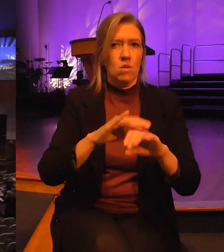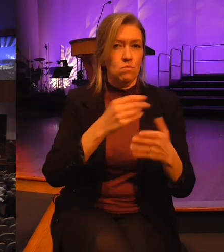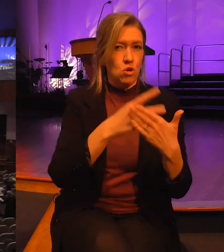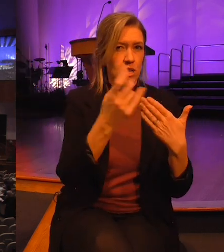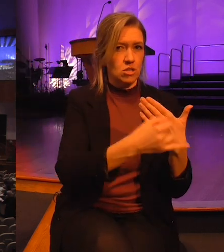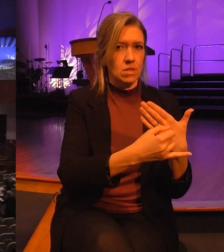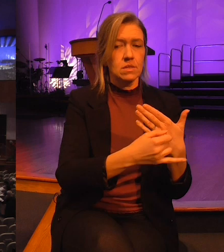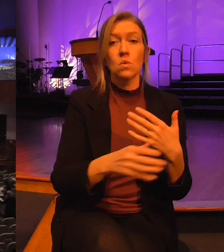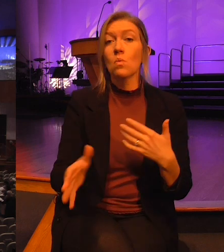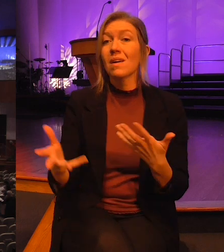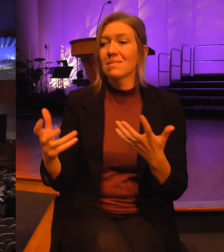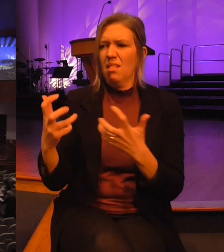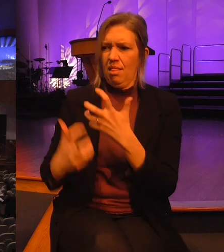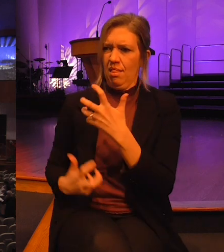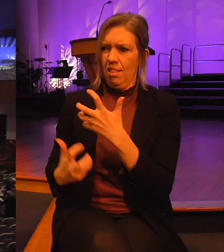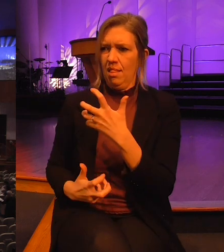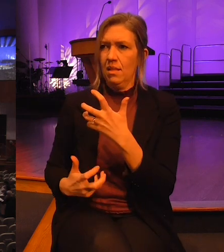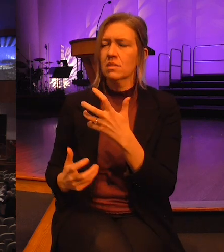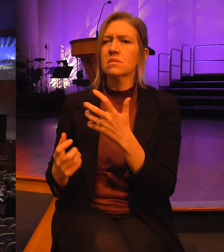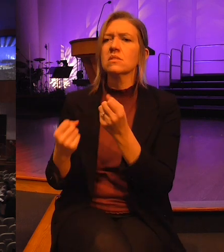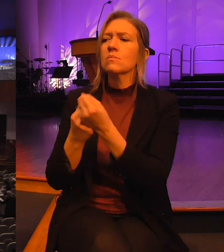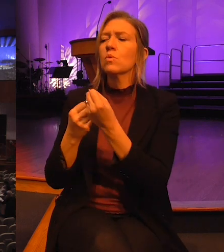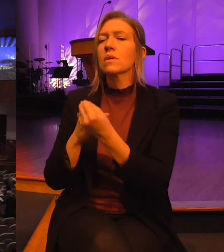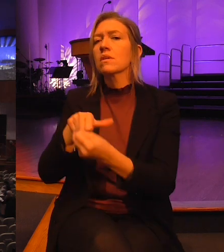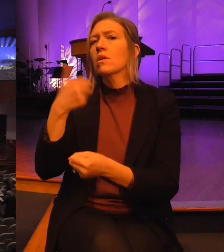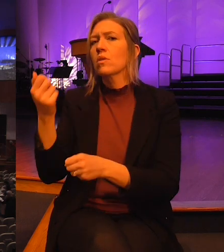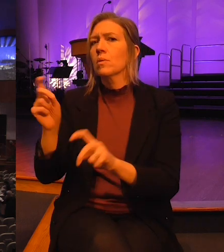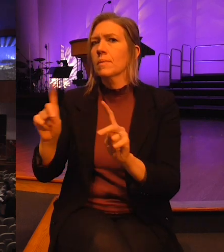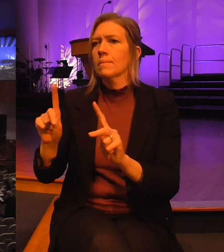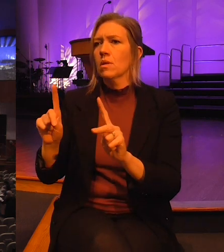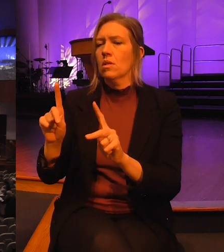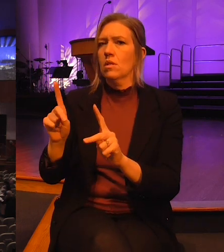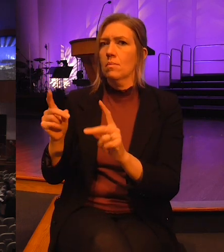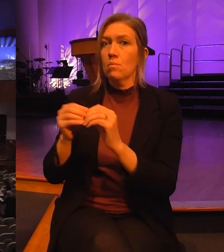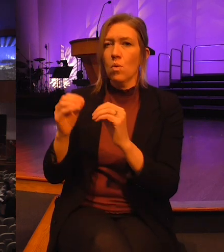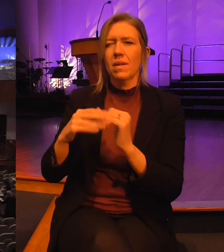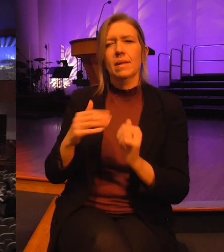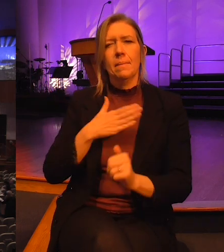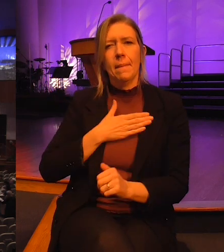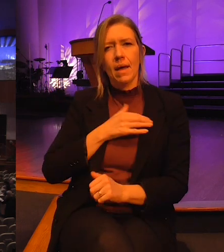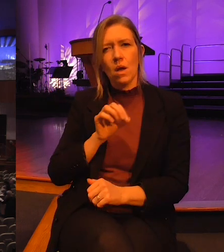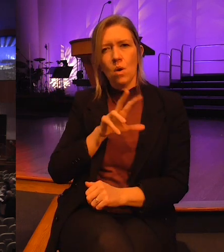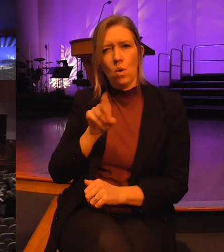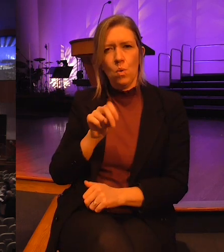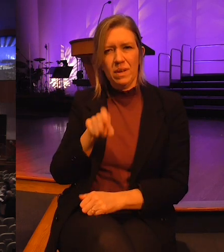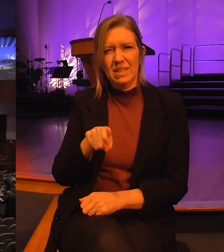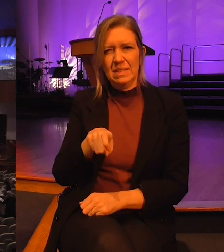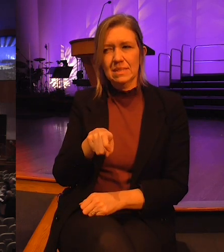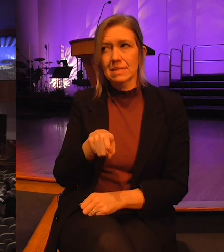apoyar regularmente a otros sobre mis propias necesidades esa era una de mis afirmaciones creativas año